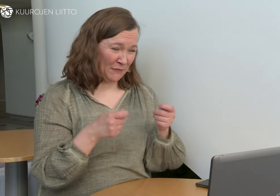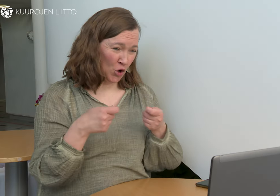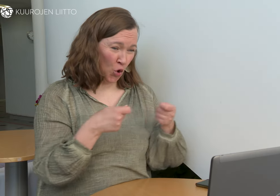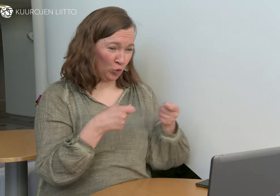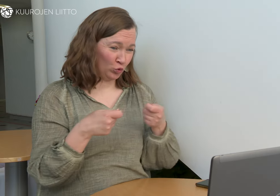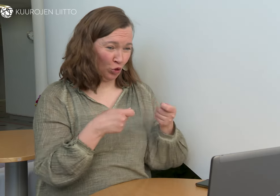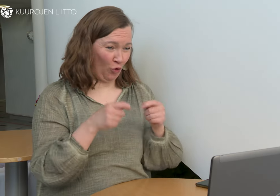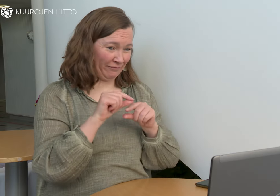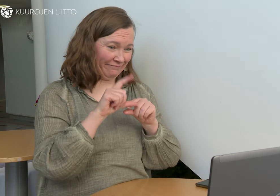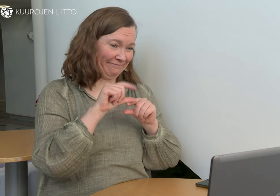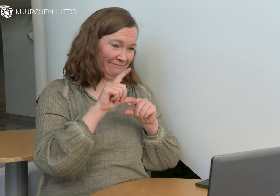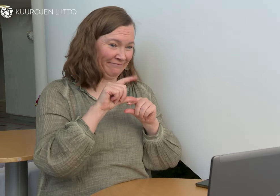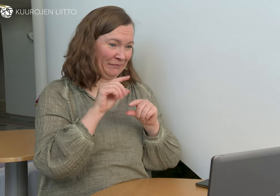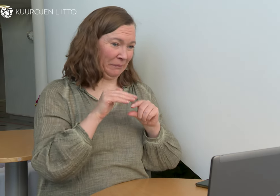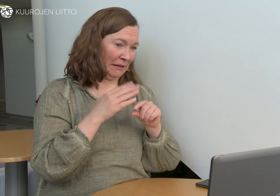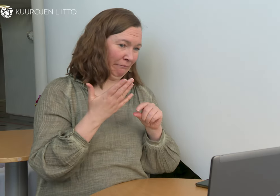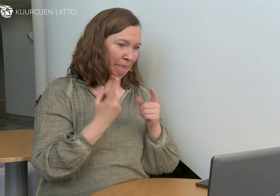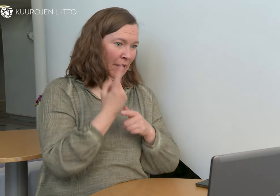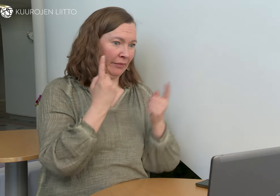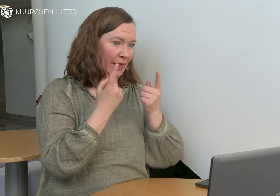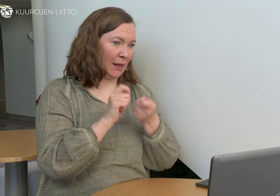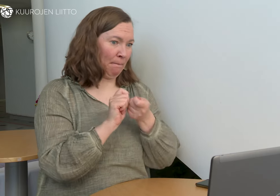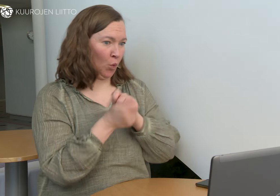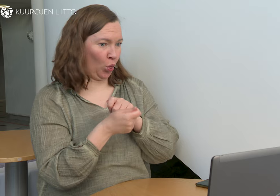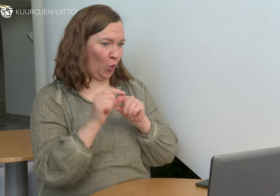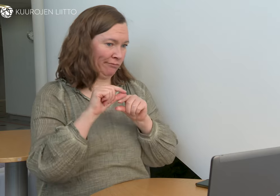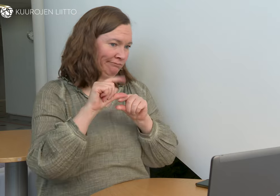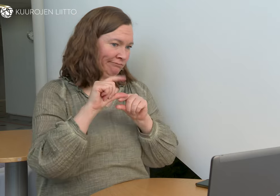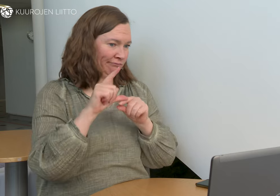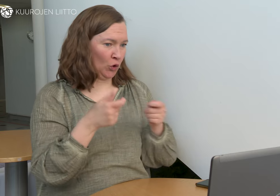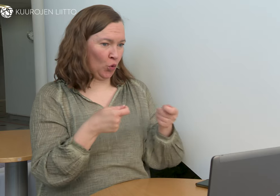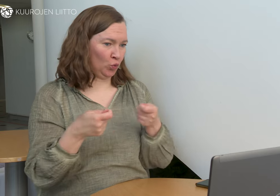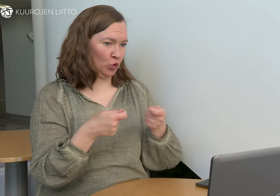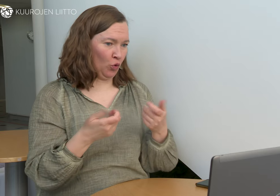Tarvitaan enemmän joustoa yllättävien tilanteiden varalle, -